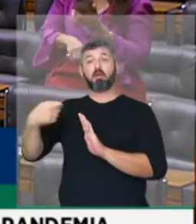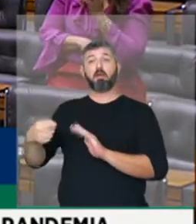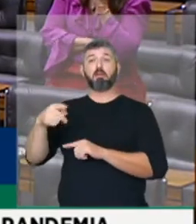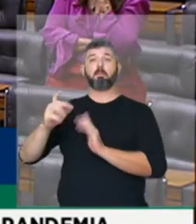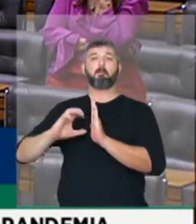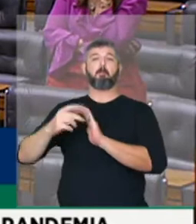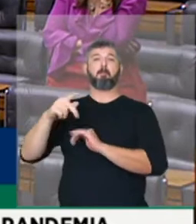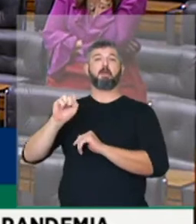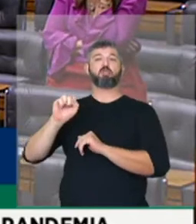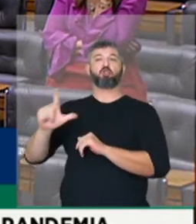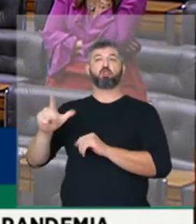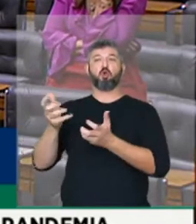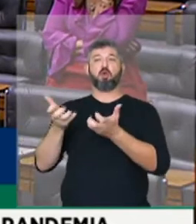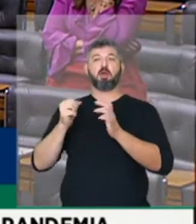PELO PSOL QUE PRETENDE